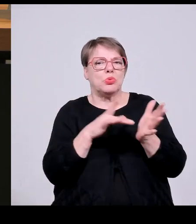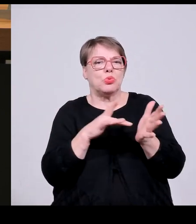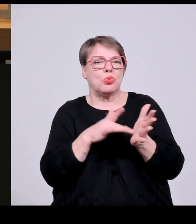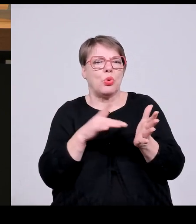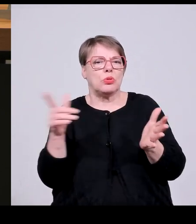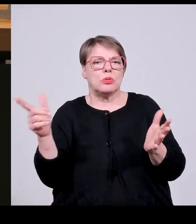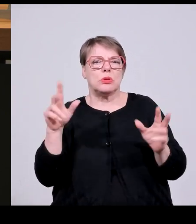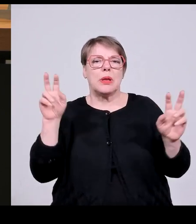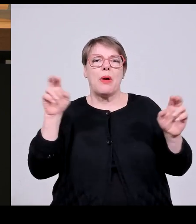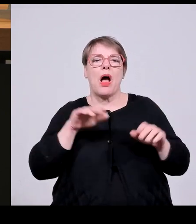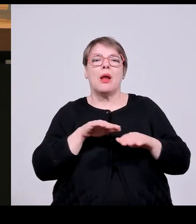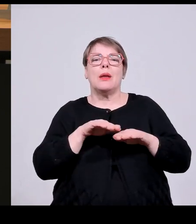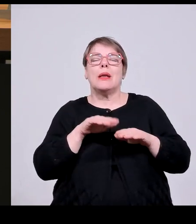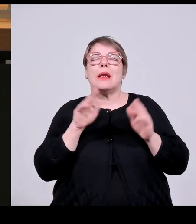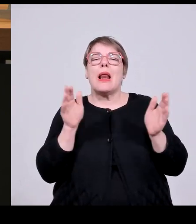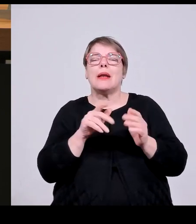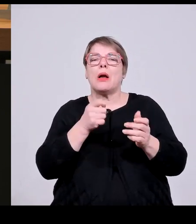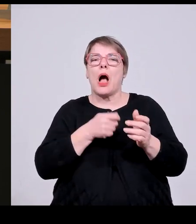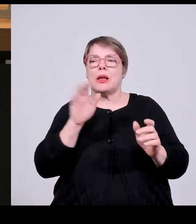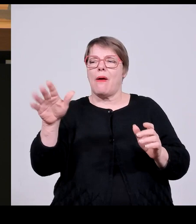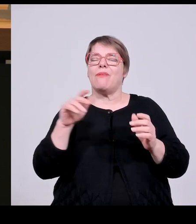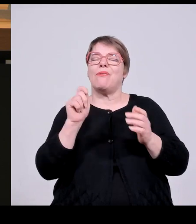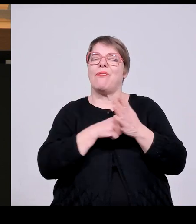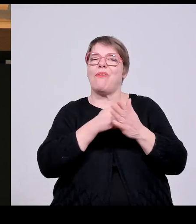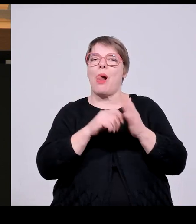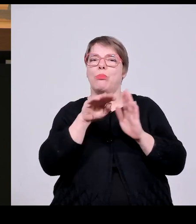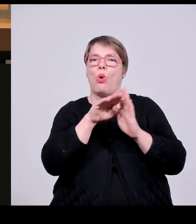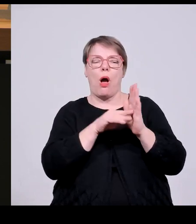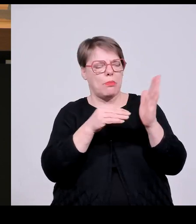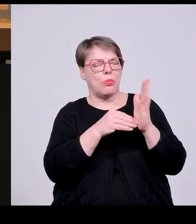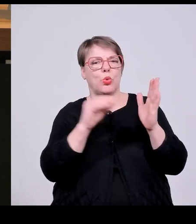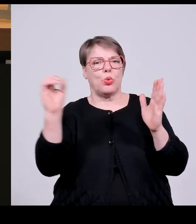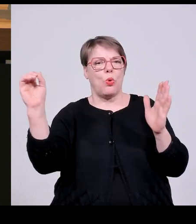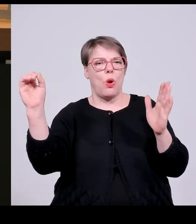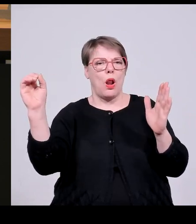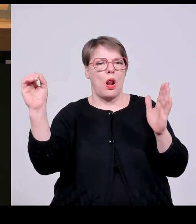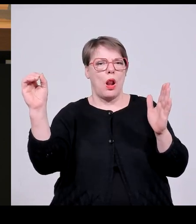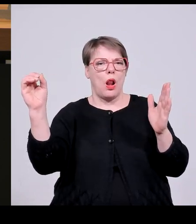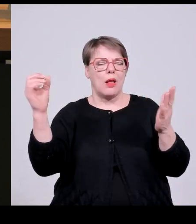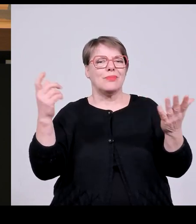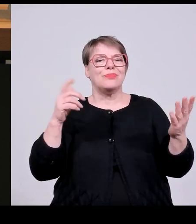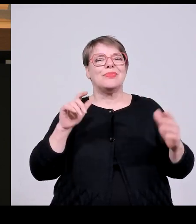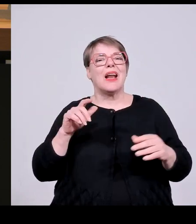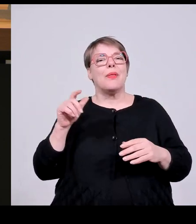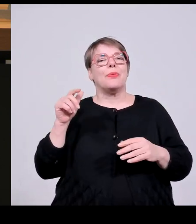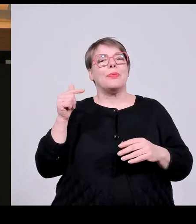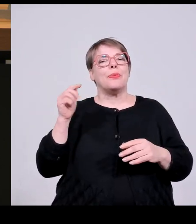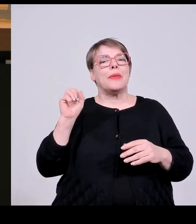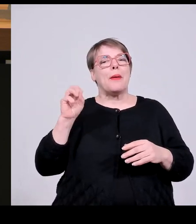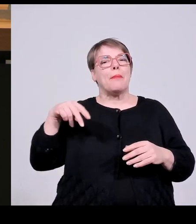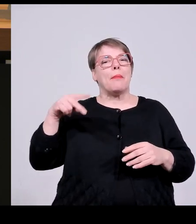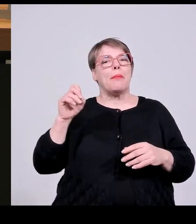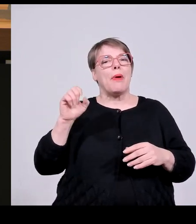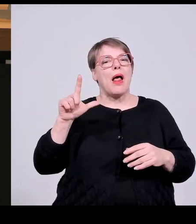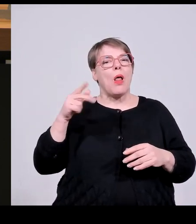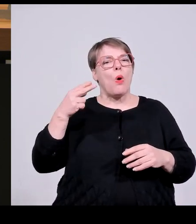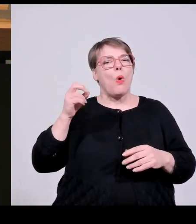viel Zeit damit verbracht, zu diskutieren, die Kleine hatte mit einem Gesetz zu sichern. Wir Grüne haben immer gesagt, dass er so nicht geht und es